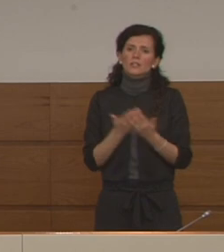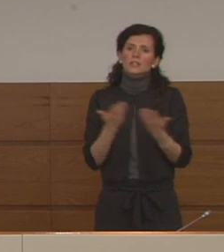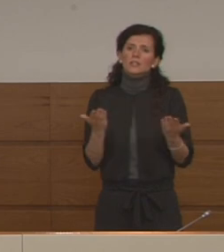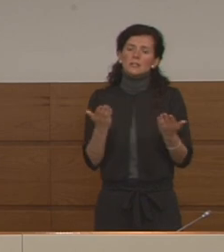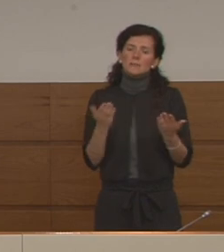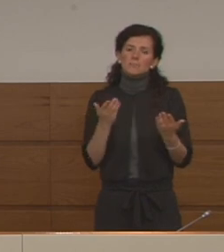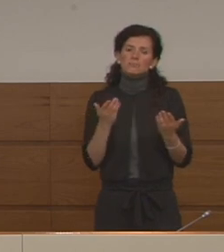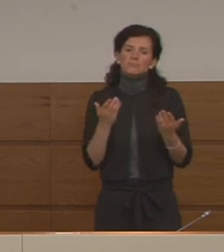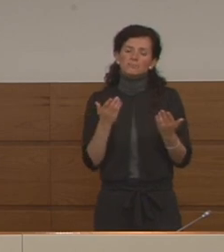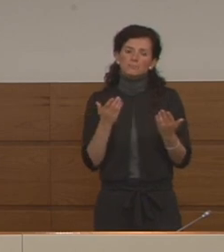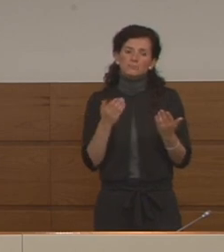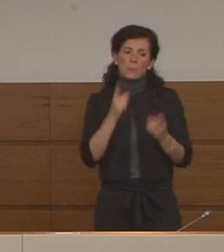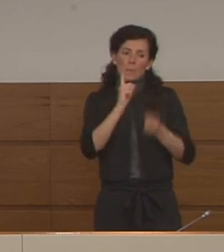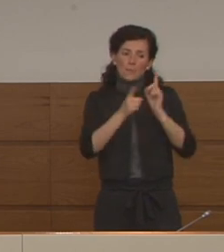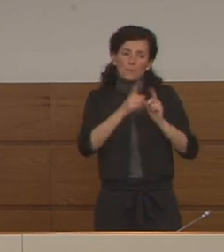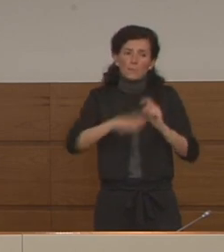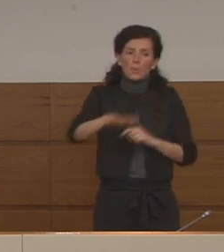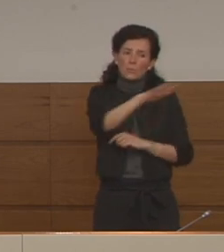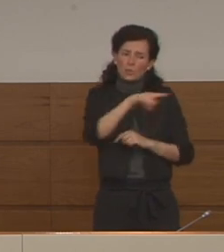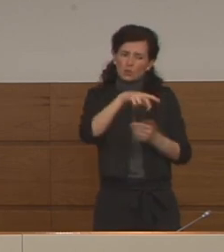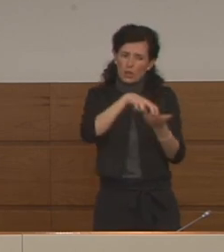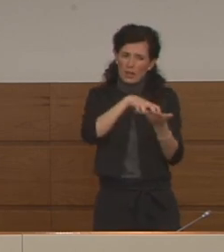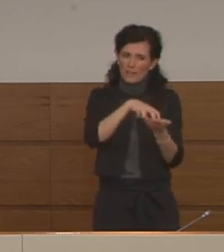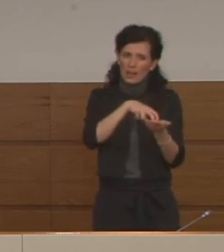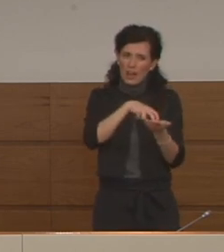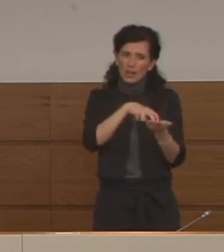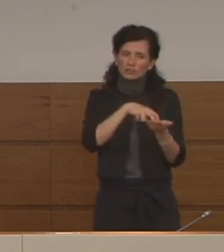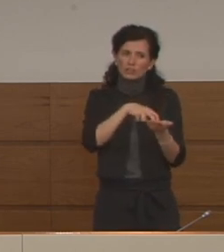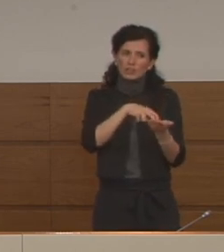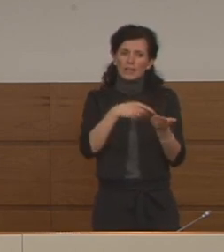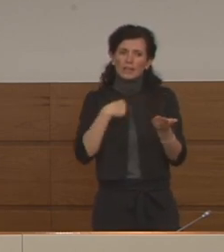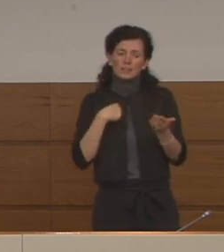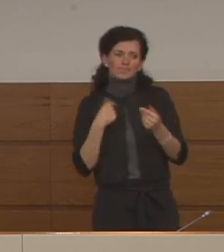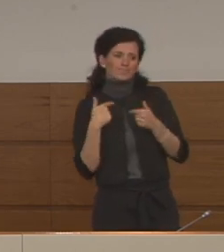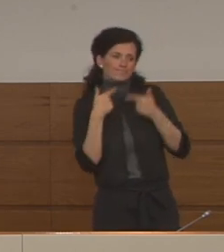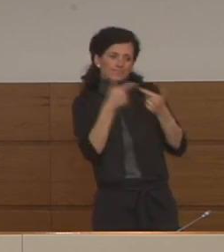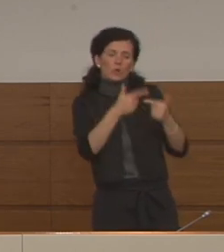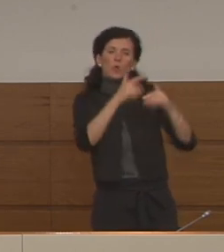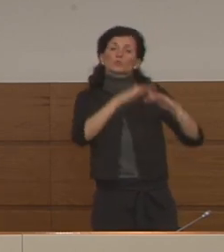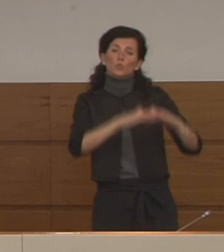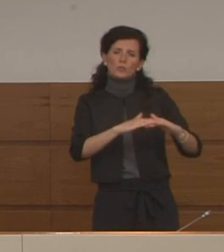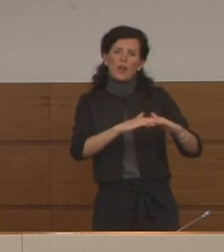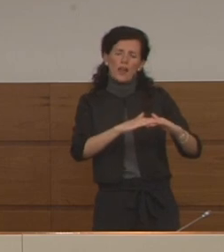di popolazione così importante una tutela maggiore senz'altro è indicato.